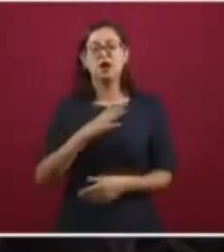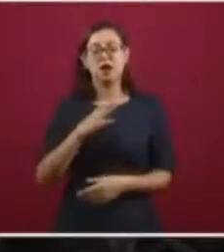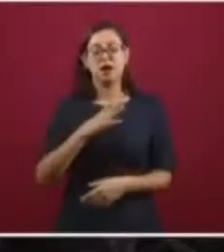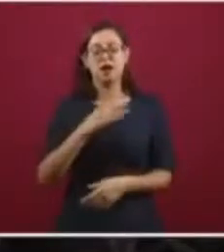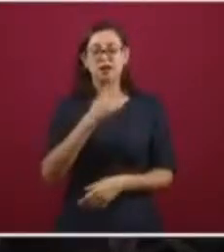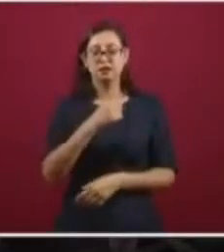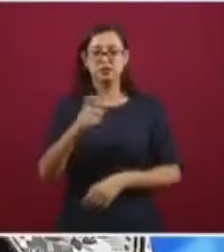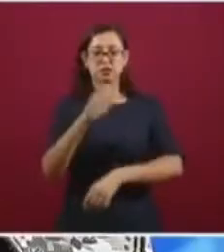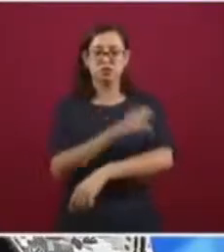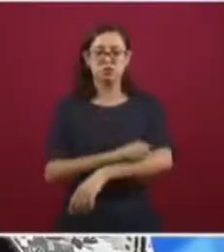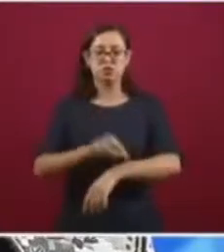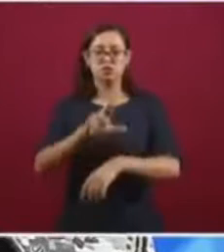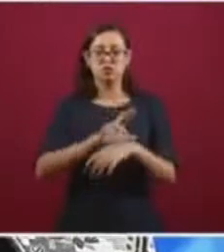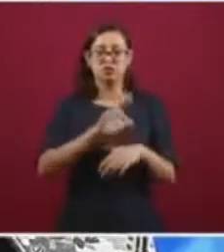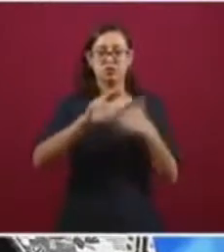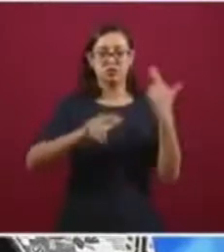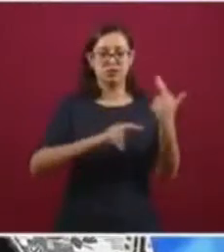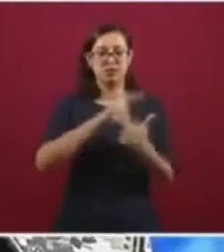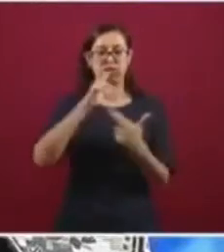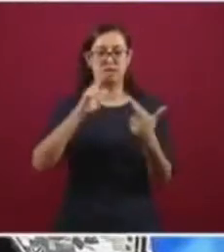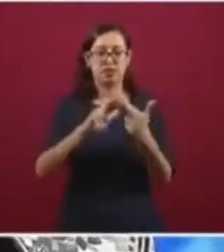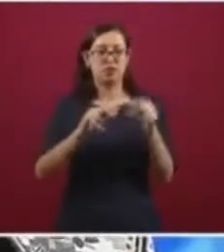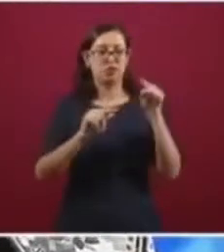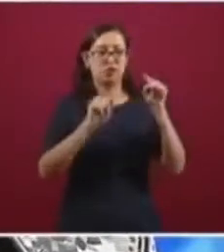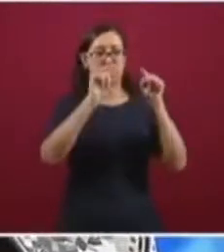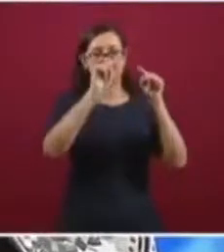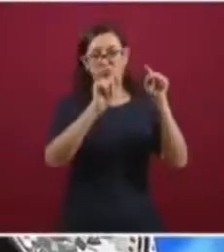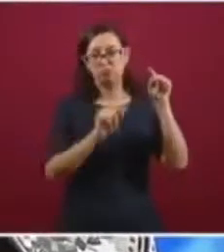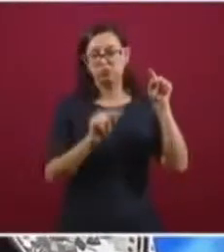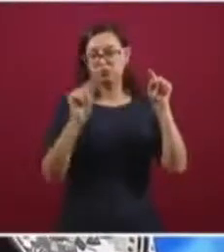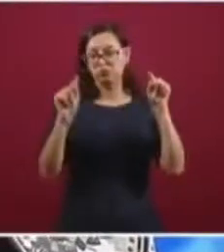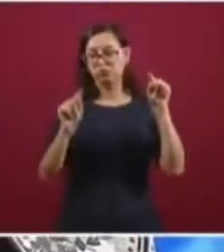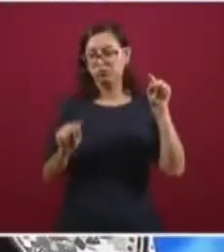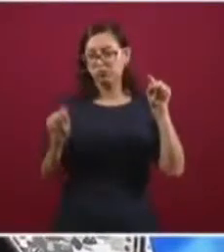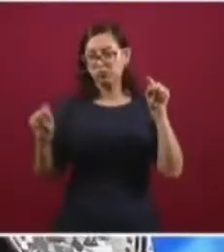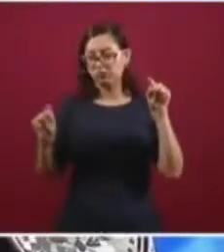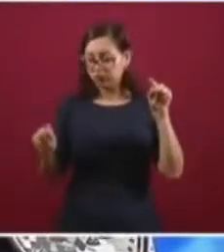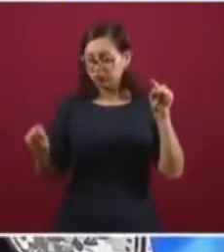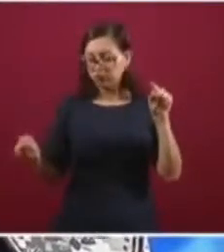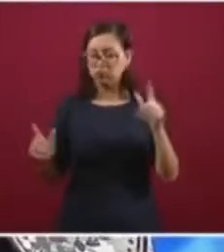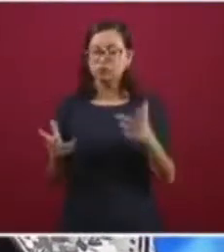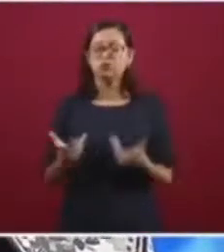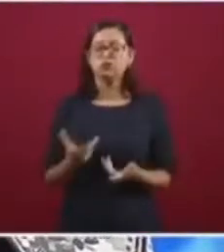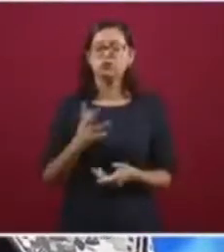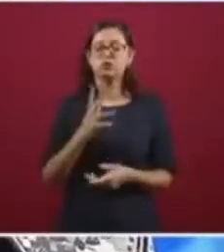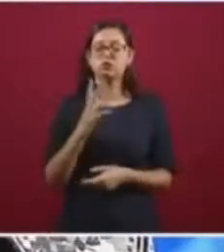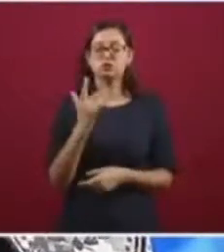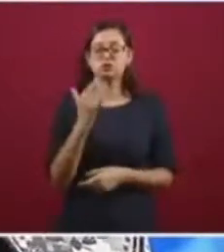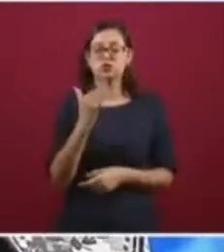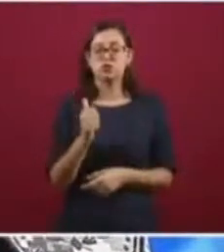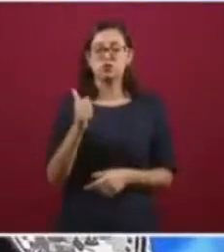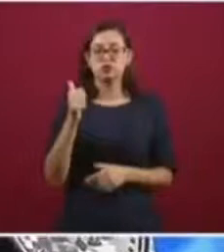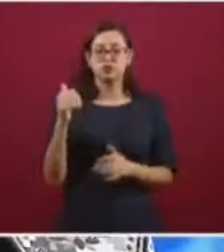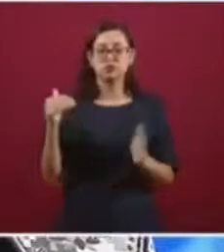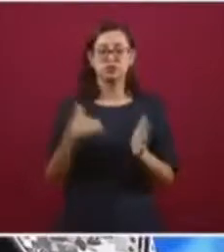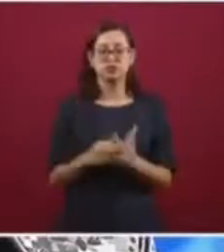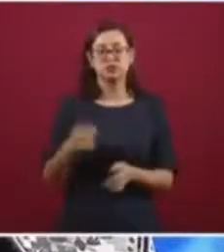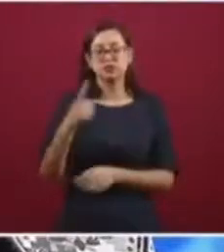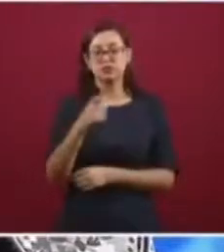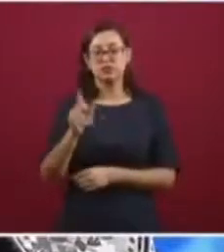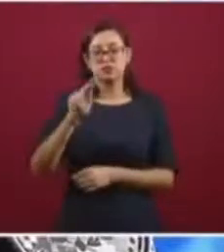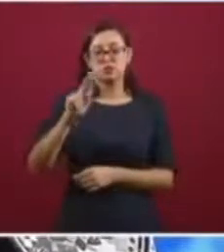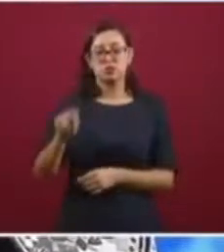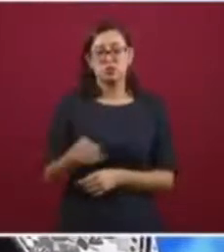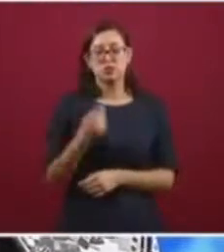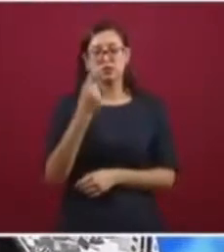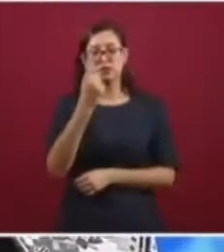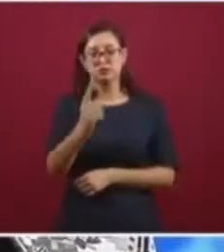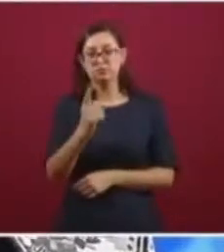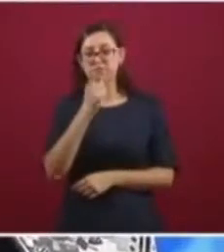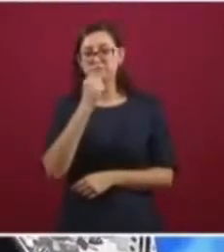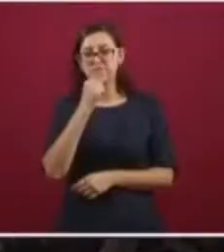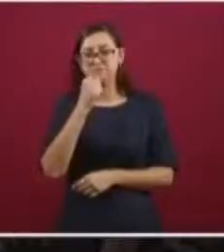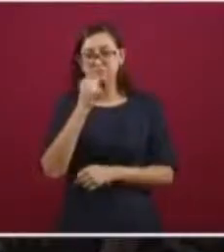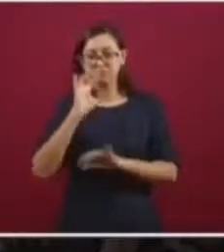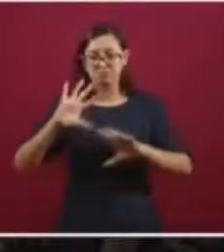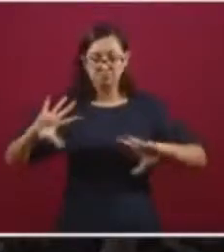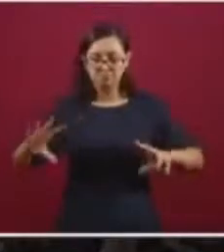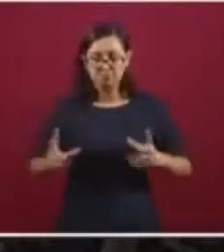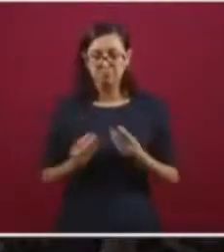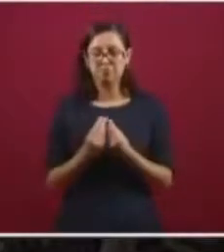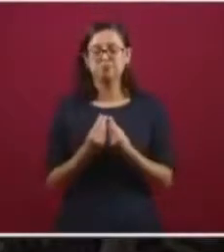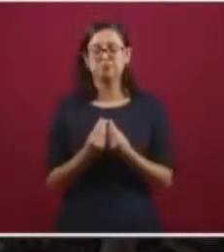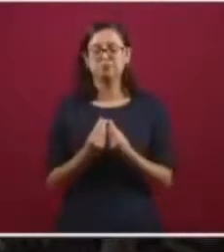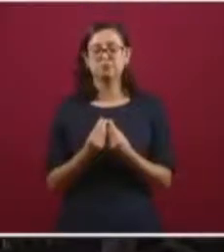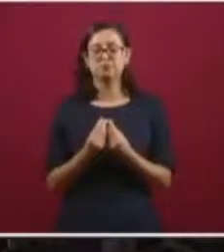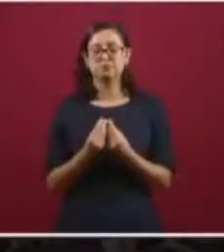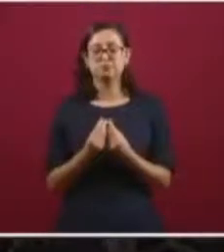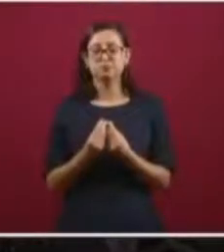regionales y constituidos con 56 mil 191 elementos que son integrantes o eran integrantes de